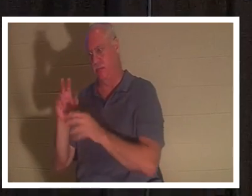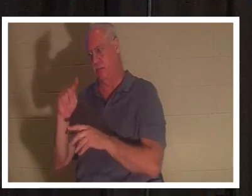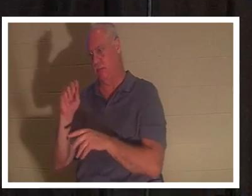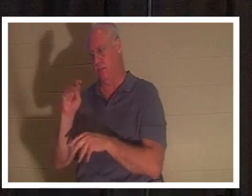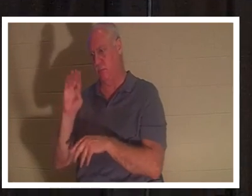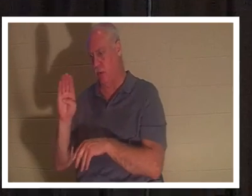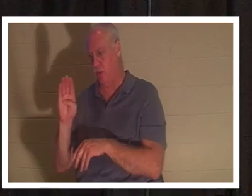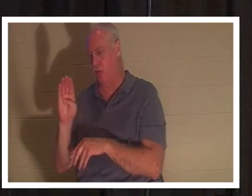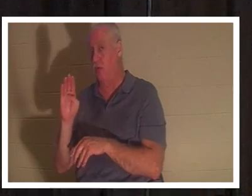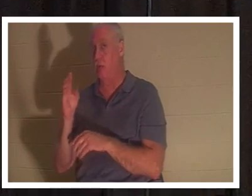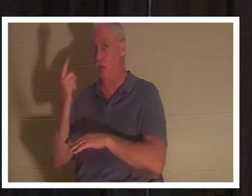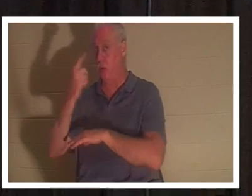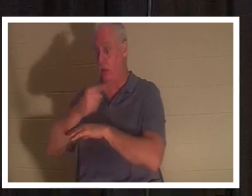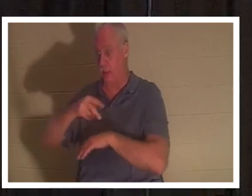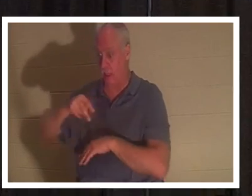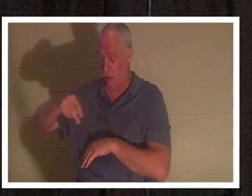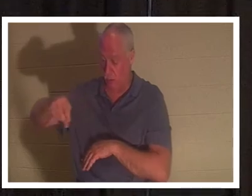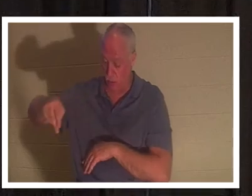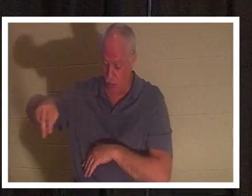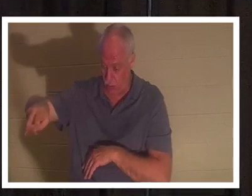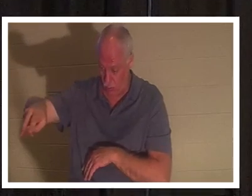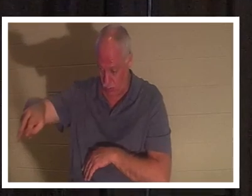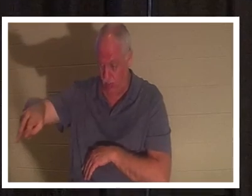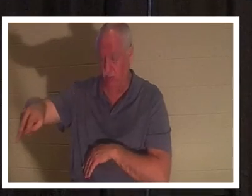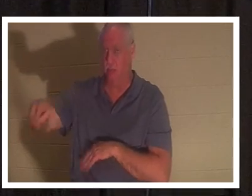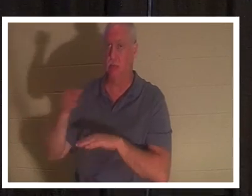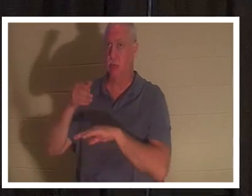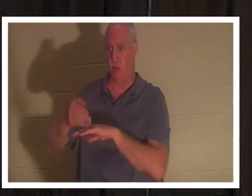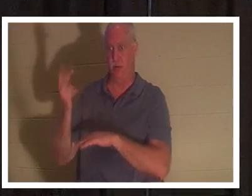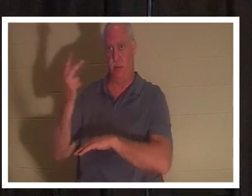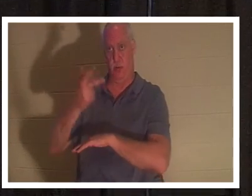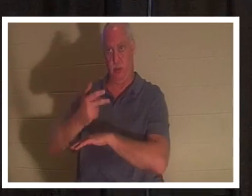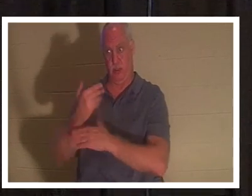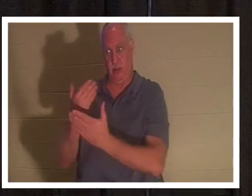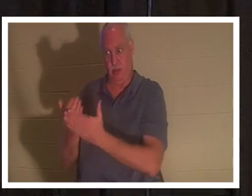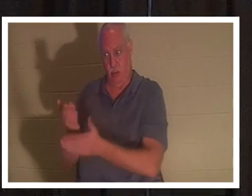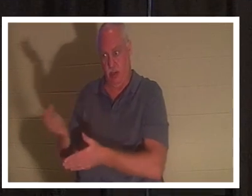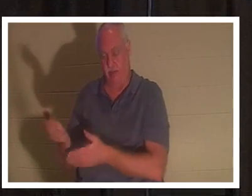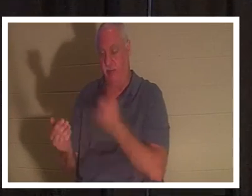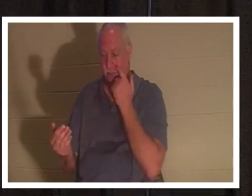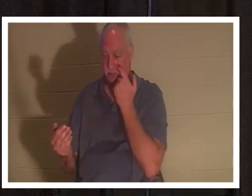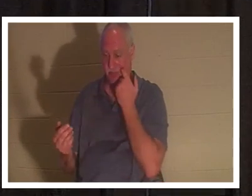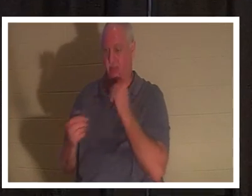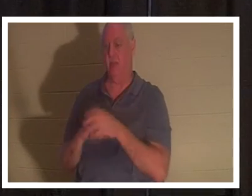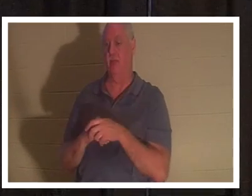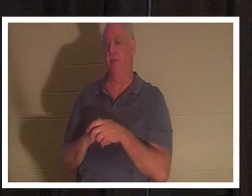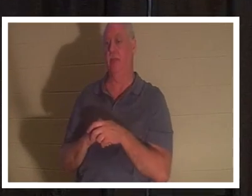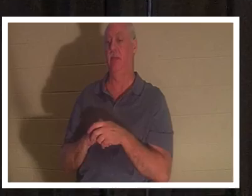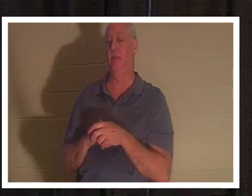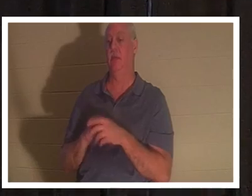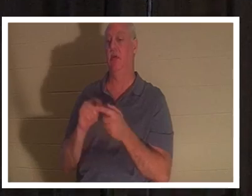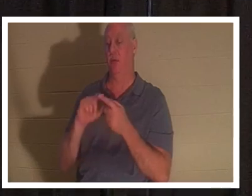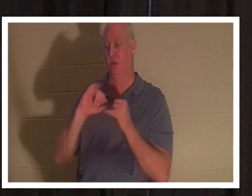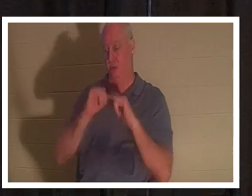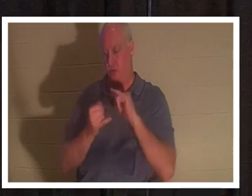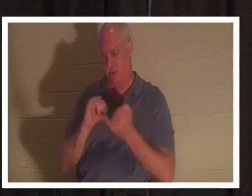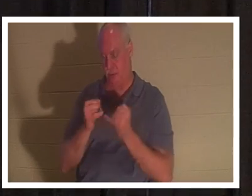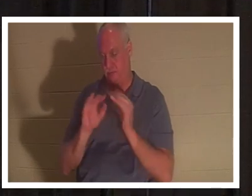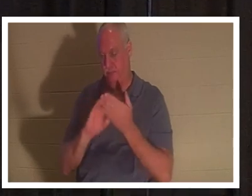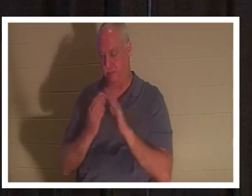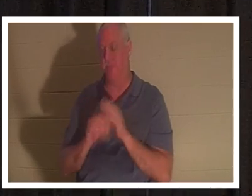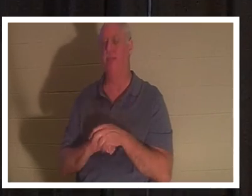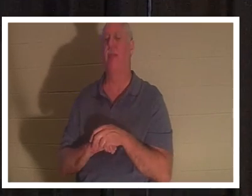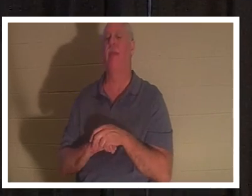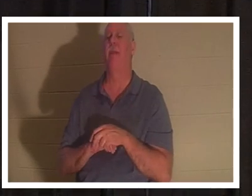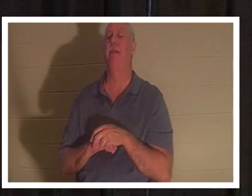जहां वह बेथबारा में था, वहां से जॉर्डन घाटी में यरूशलेम तक कम से कम एक दिन की पैदल दूरी थी। तो,